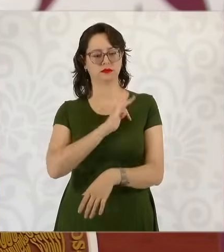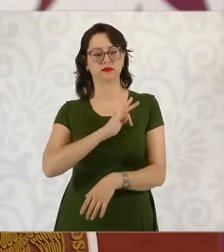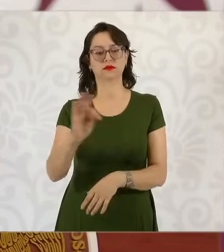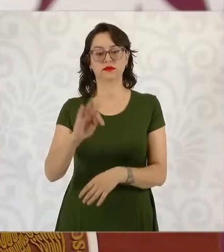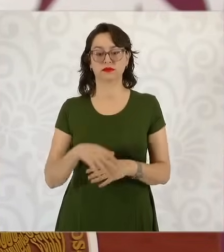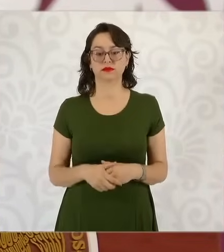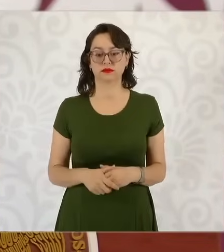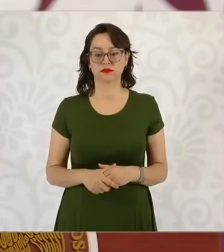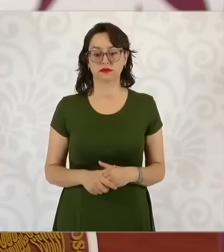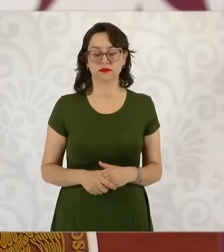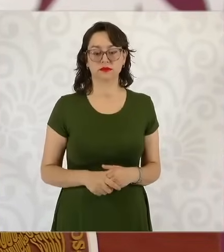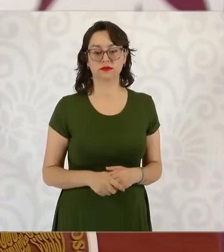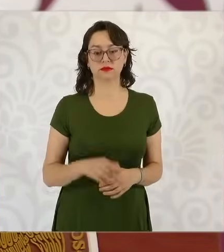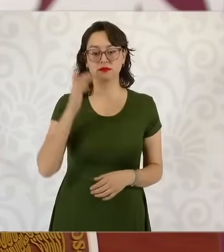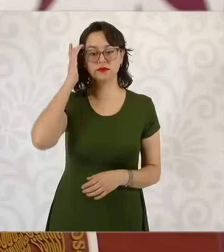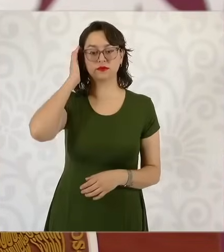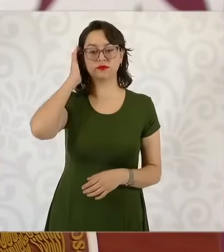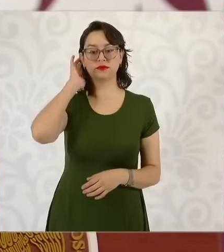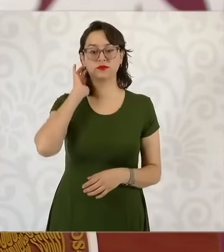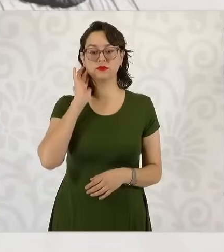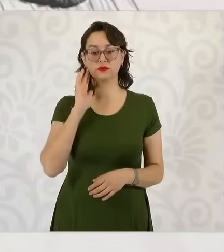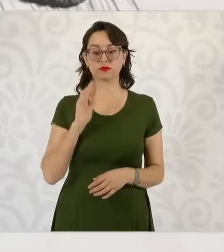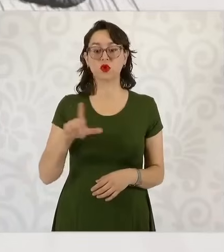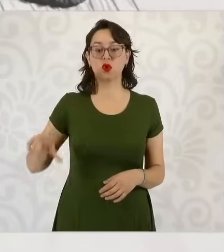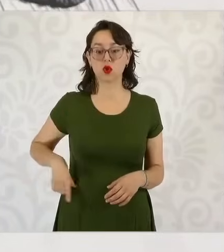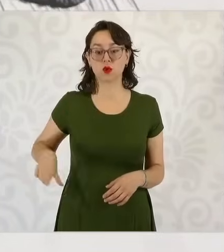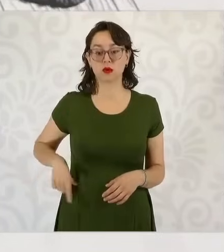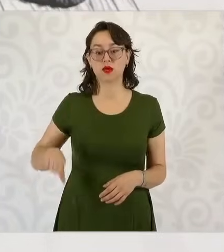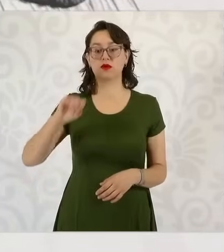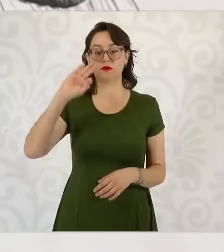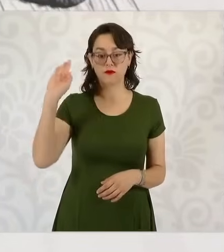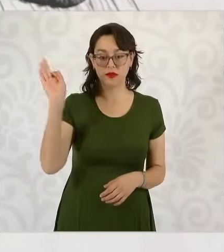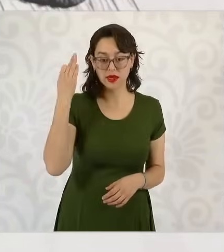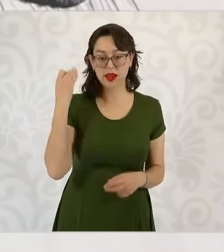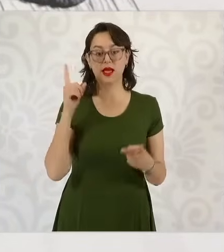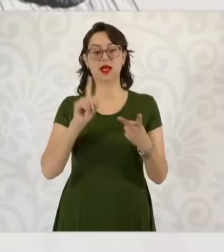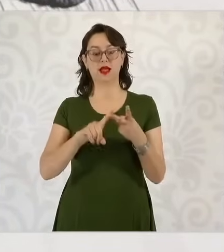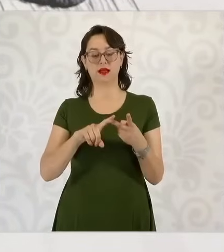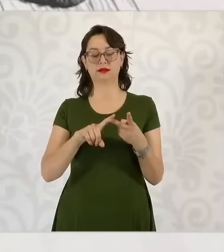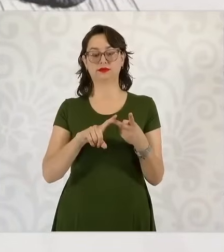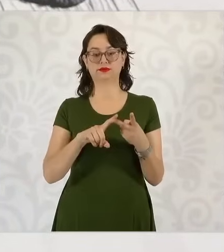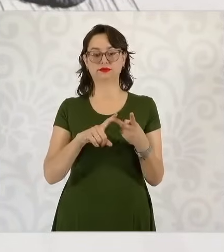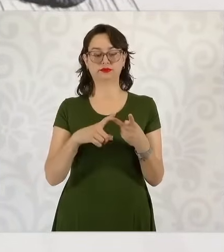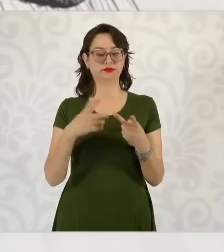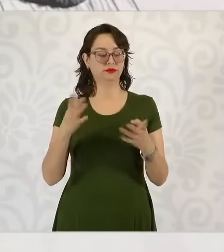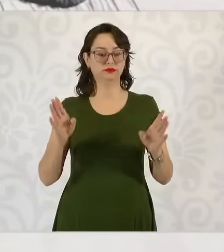fuerzas de seguridad el gobierno federal la Secretaría de Seguridad el Ejército la Marina